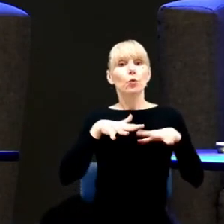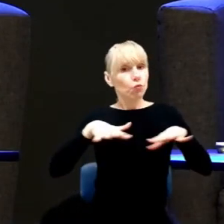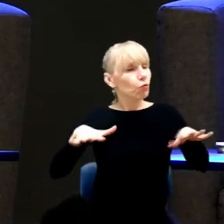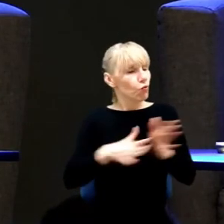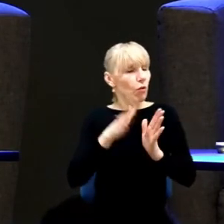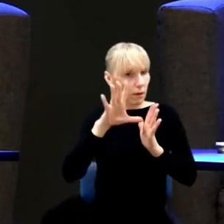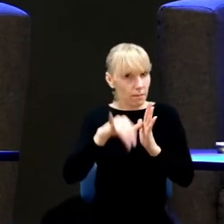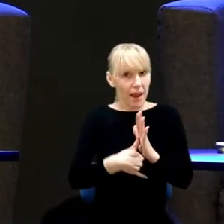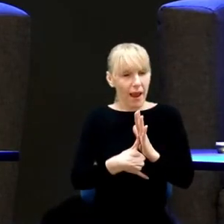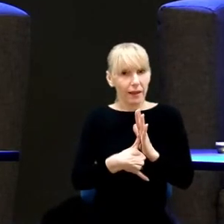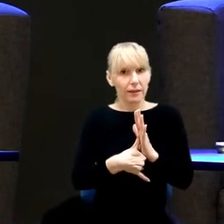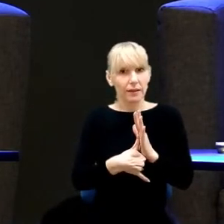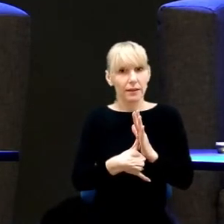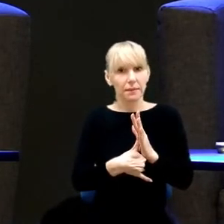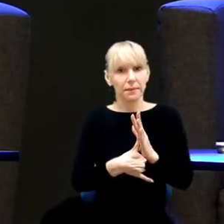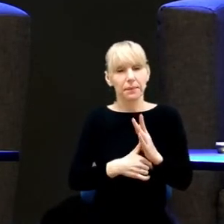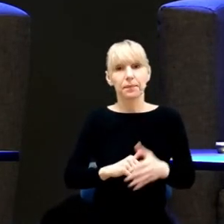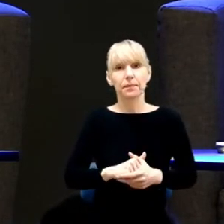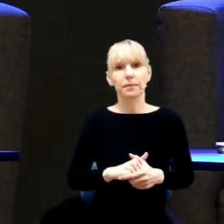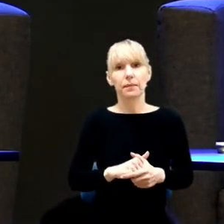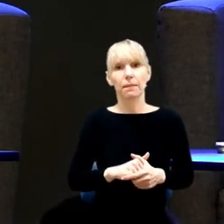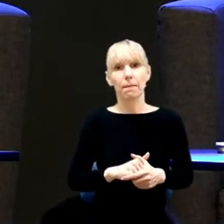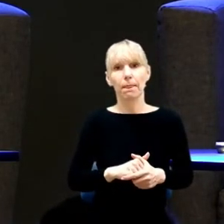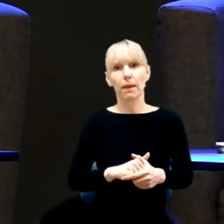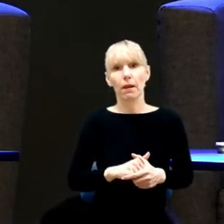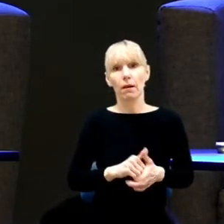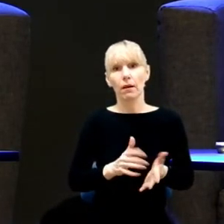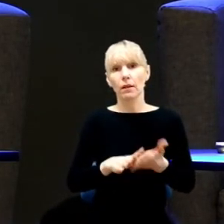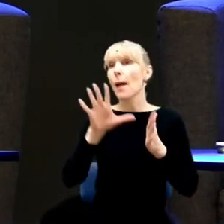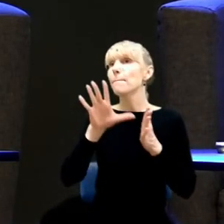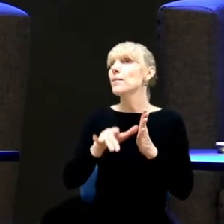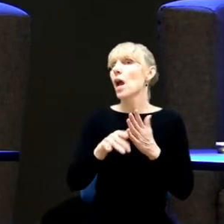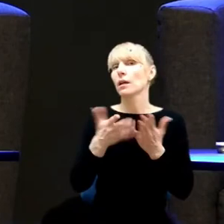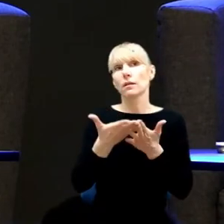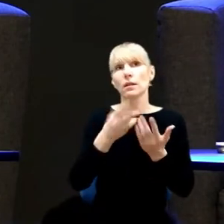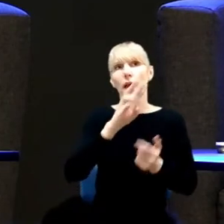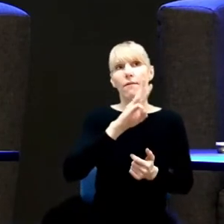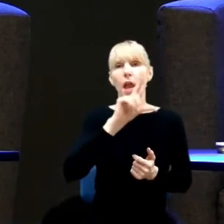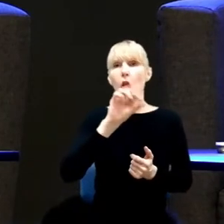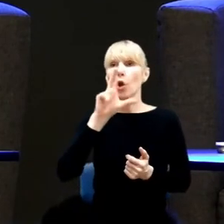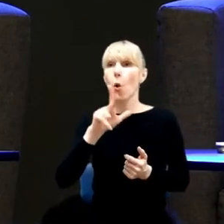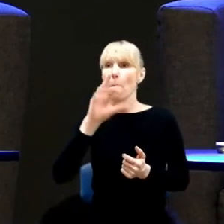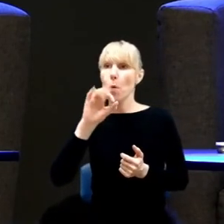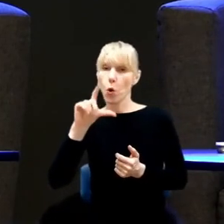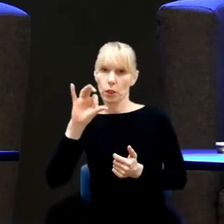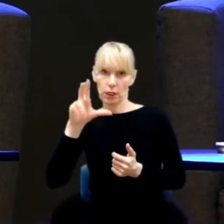Miasta, wybijają się tutaj miasta wielkopolski, te, o których już mówiliśmy,